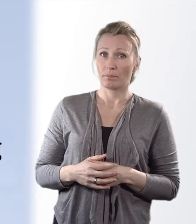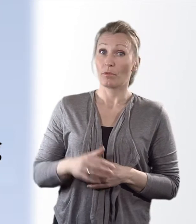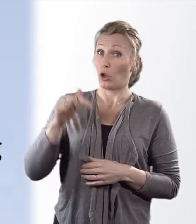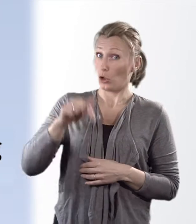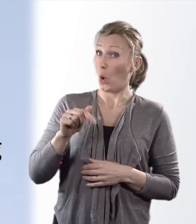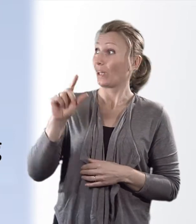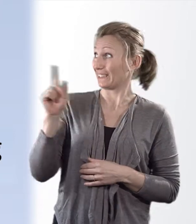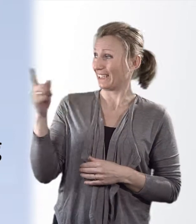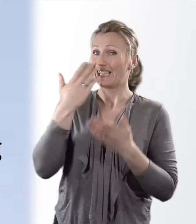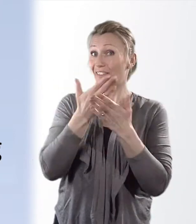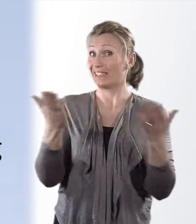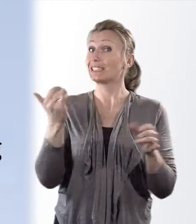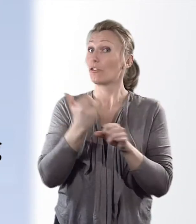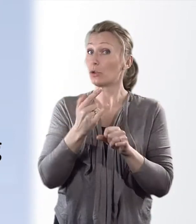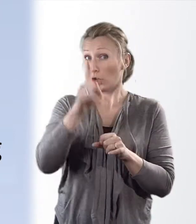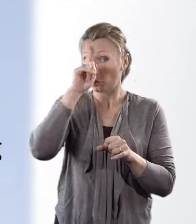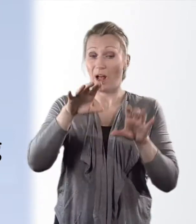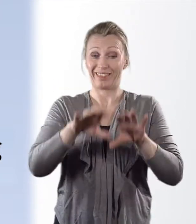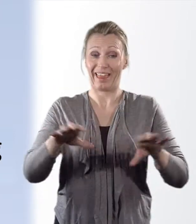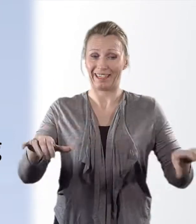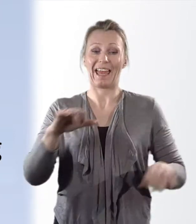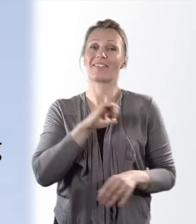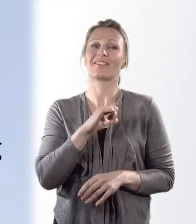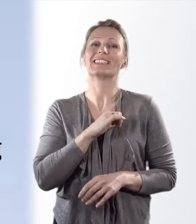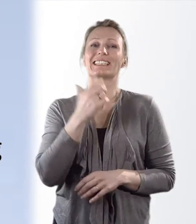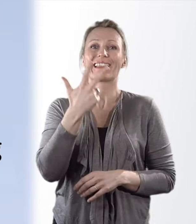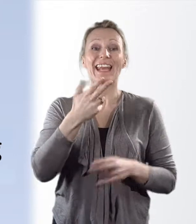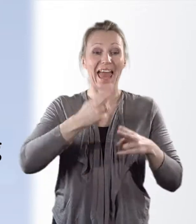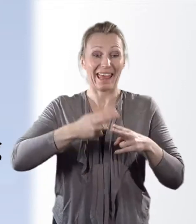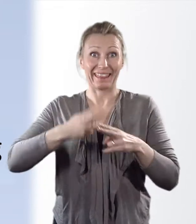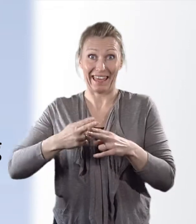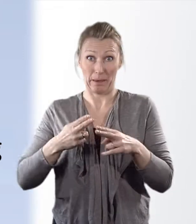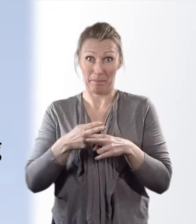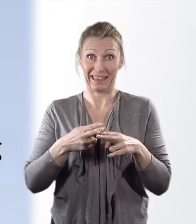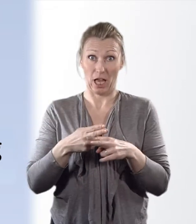Her viser Silje hvordan du dekker på til en 3-retters middag.